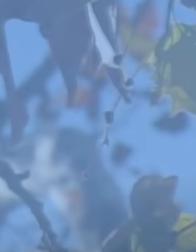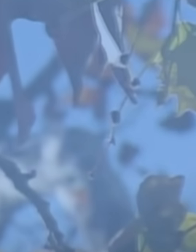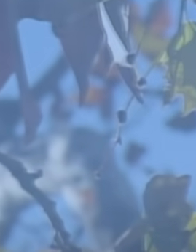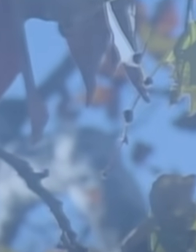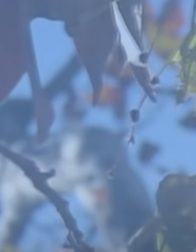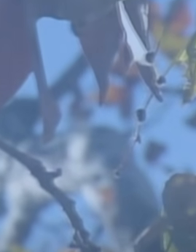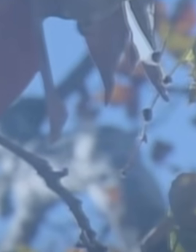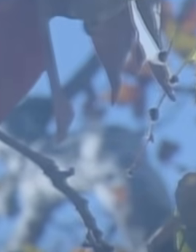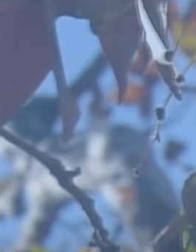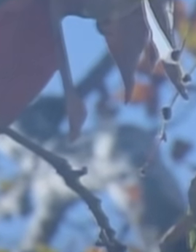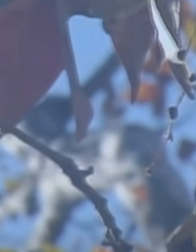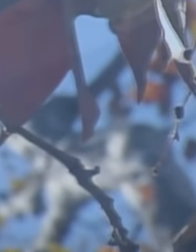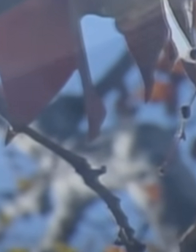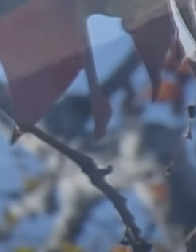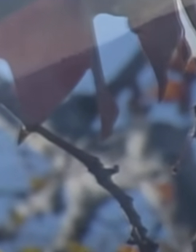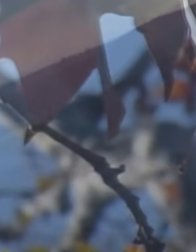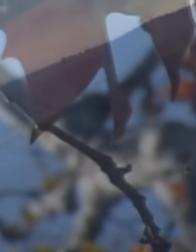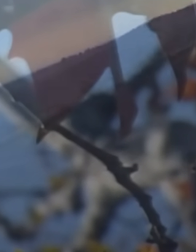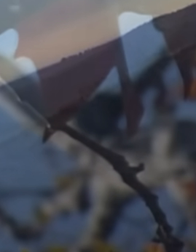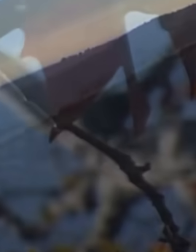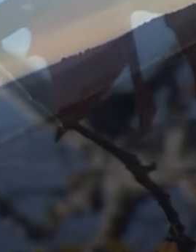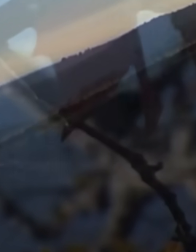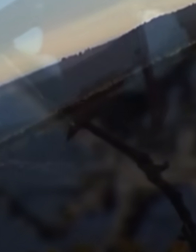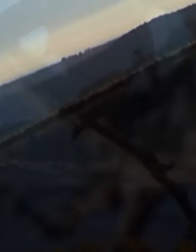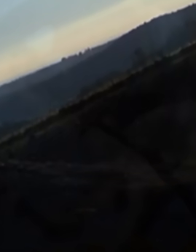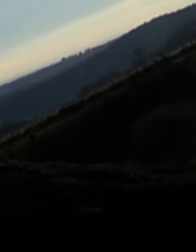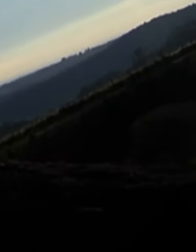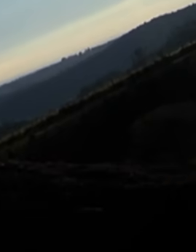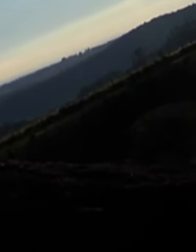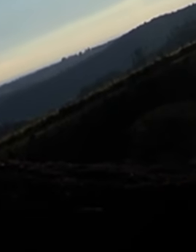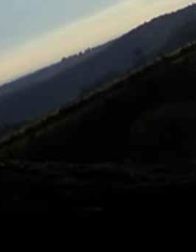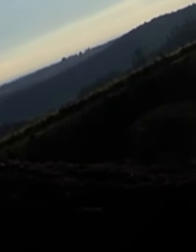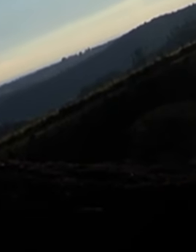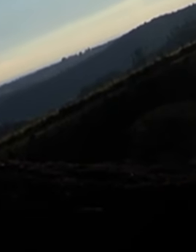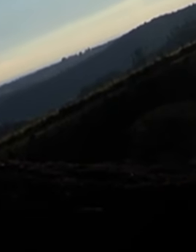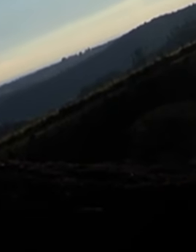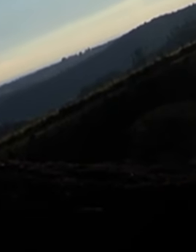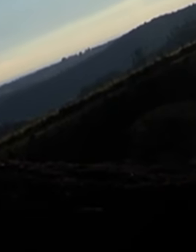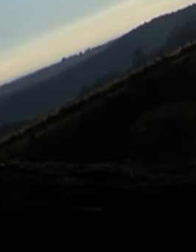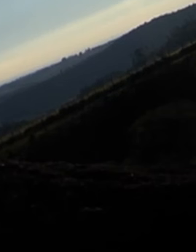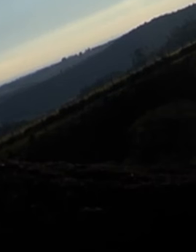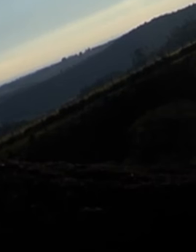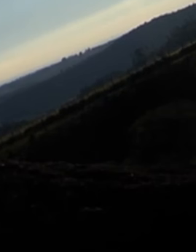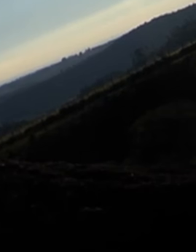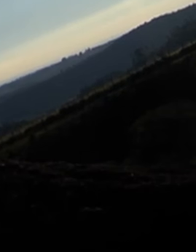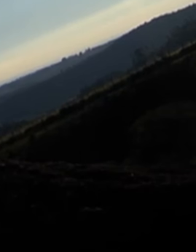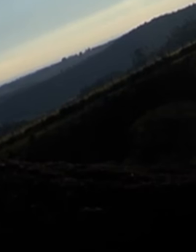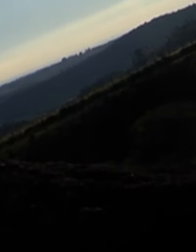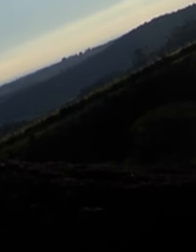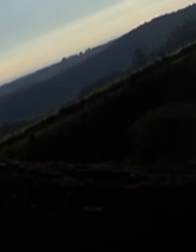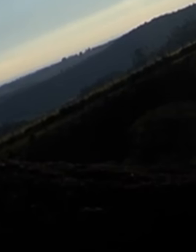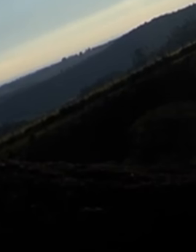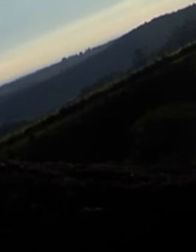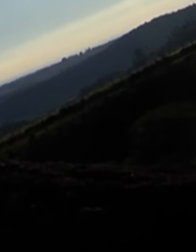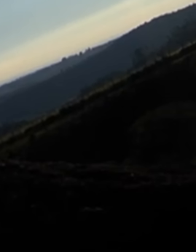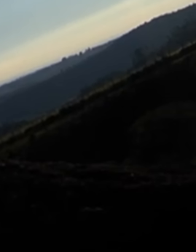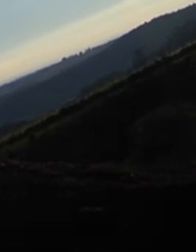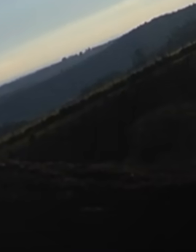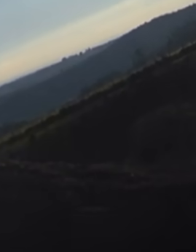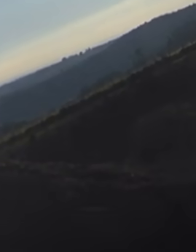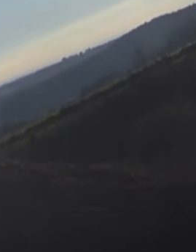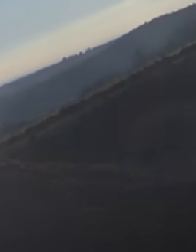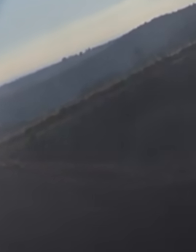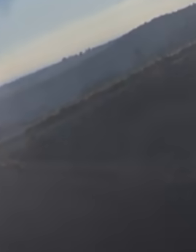sol assim consegue cumprir mundo é